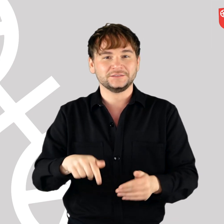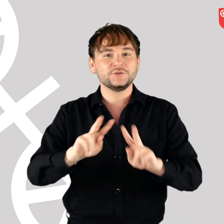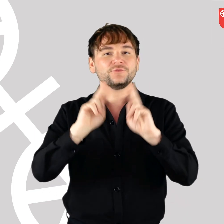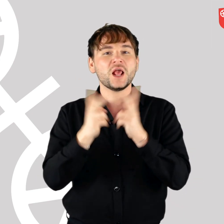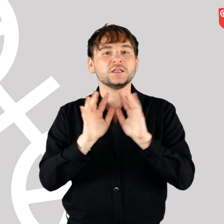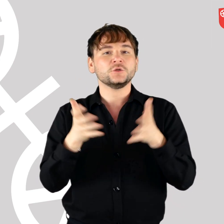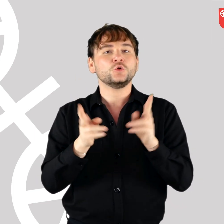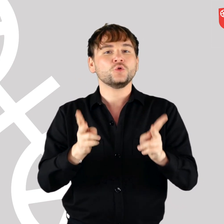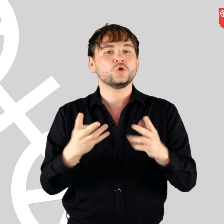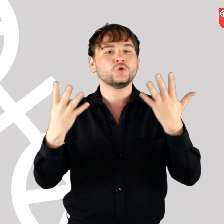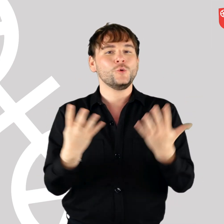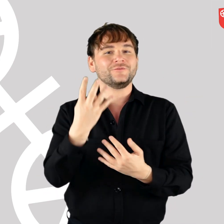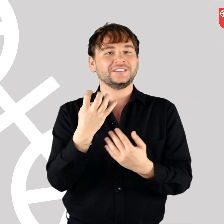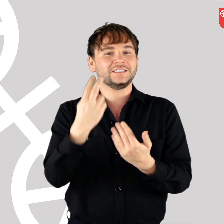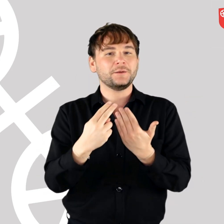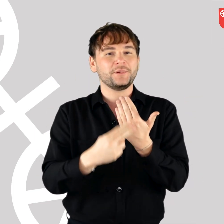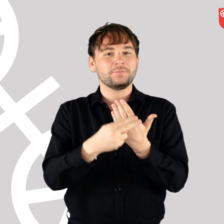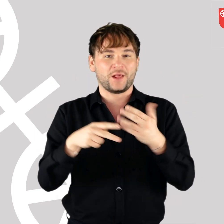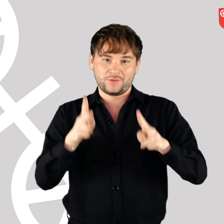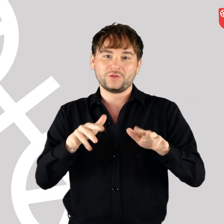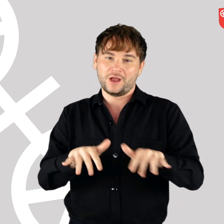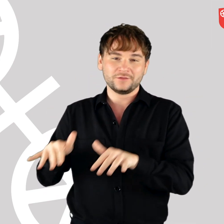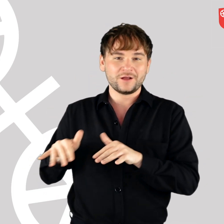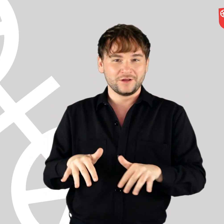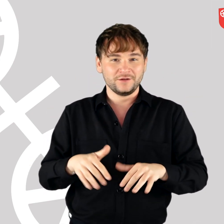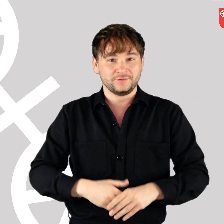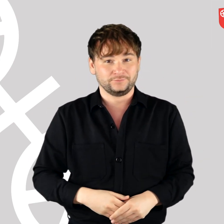Auf der ganzen Welt sind nur noch 49 Exemplare vorhanden.